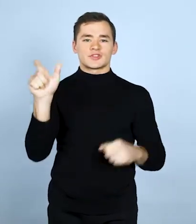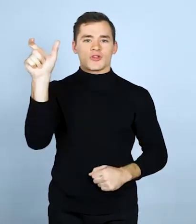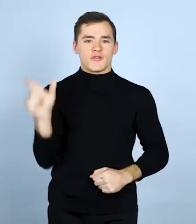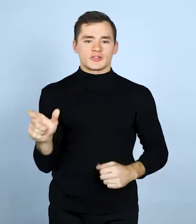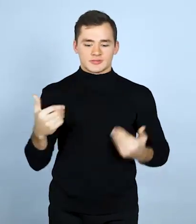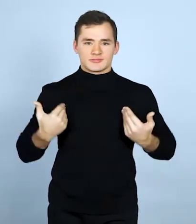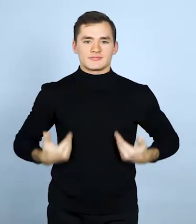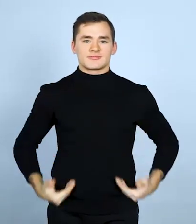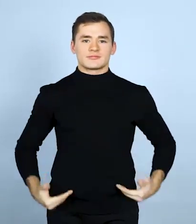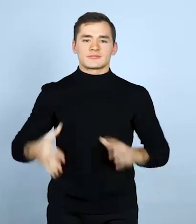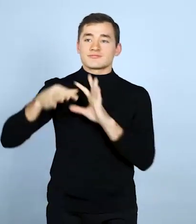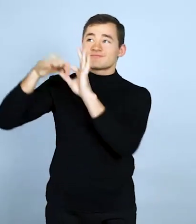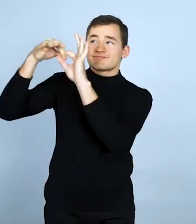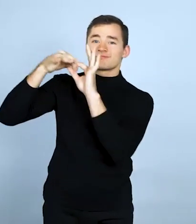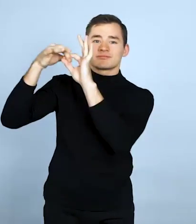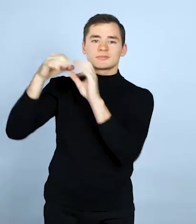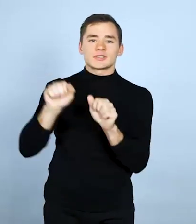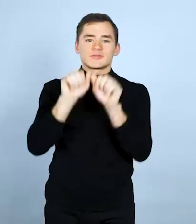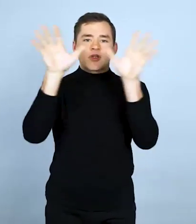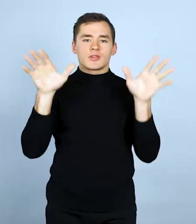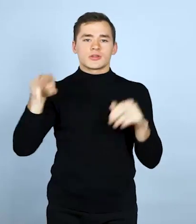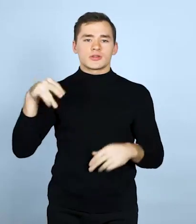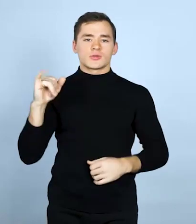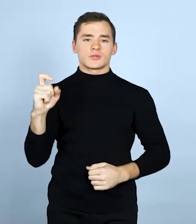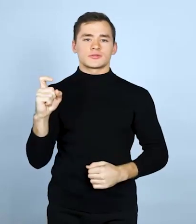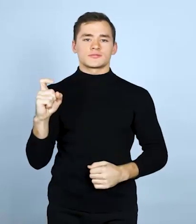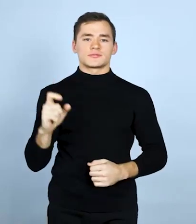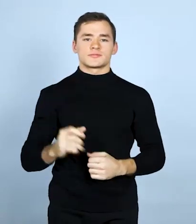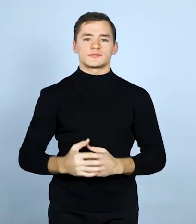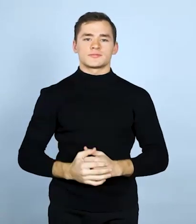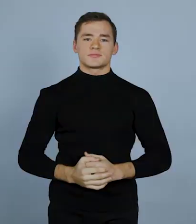человеческой плоти в соединении со Святым Духом.